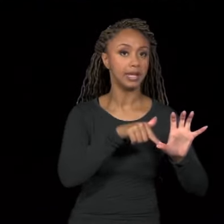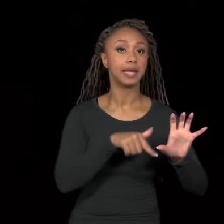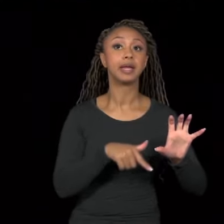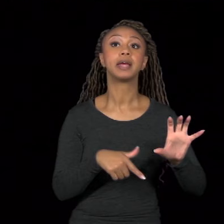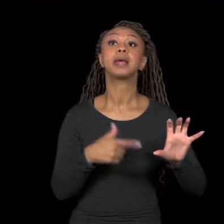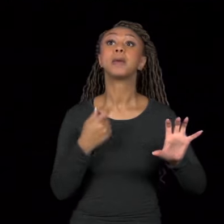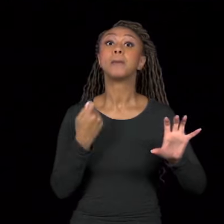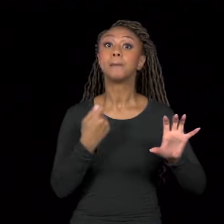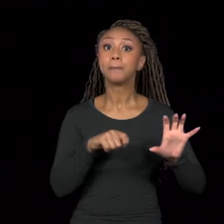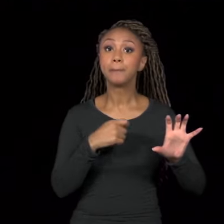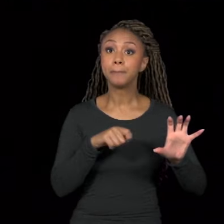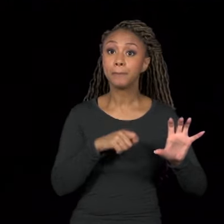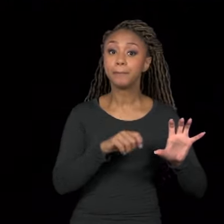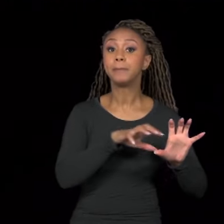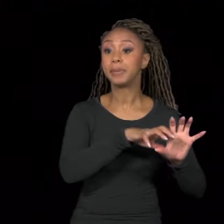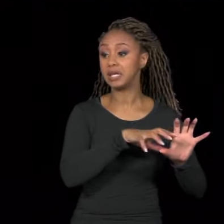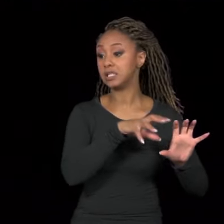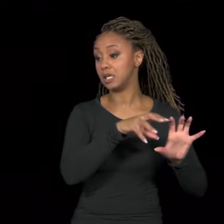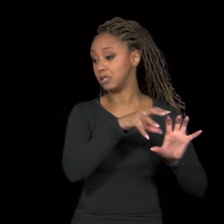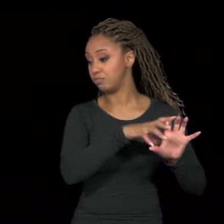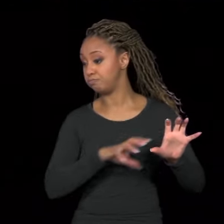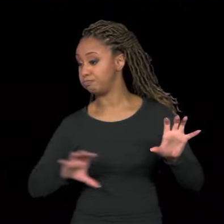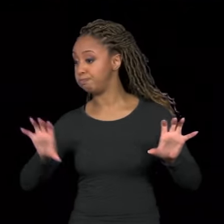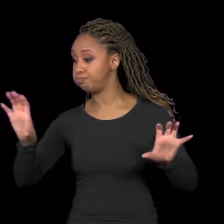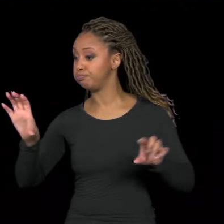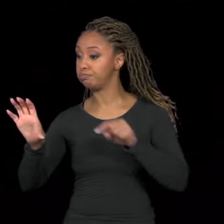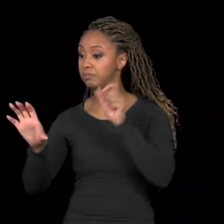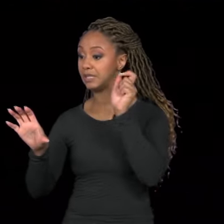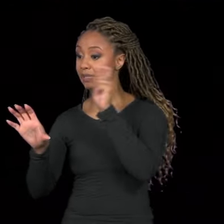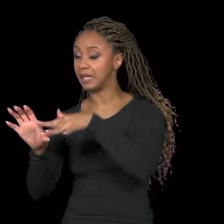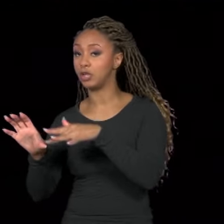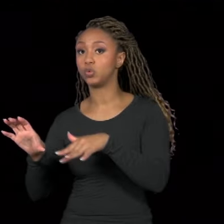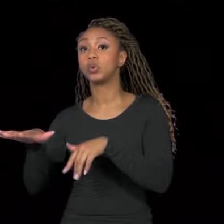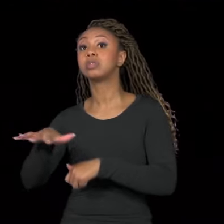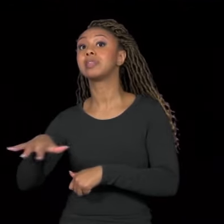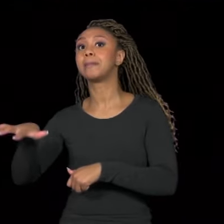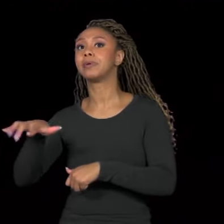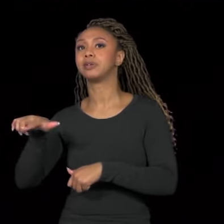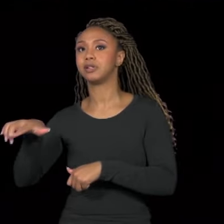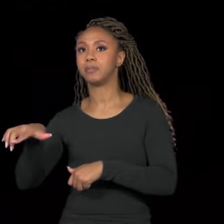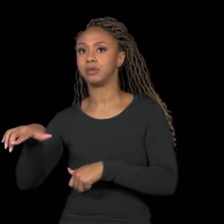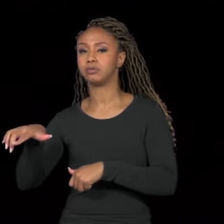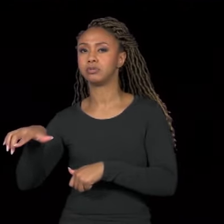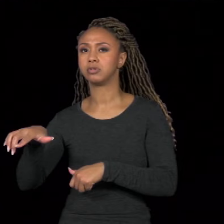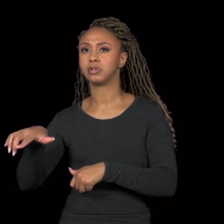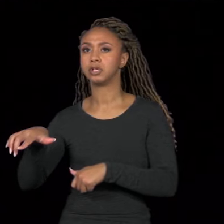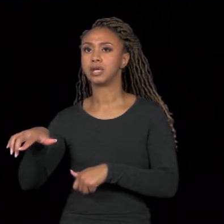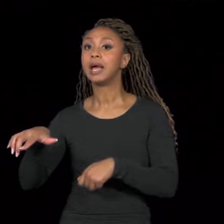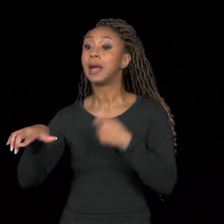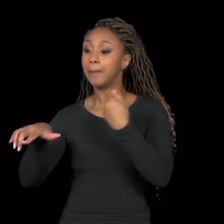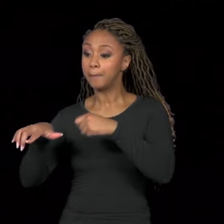OBRIGATÓRIO QUE ELE ESTEJA NO DEPARTAMENTO? O DEPARTAMENTO PARA EXISTIR PRECISA TER ALGUM FUNCIONÁRIO CADASTRADO LÁ NELE? COMO QUE É...